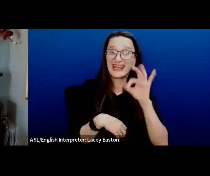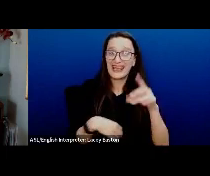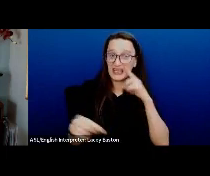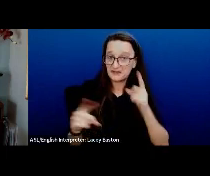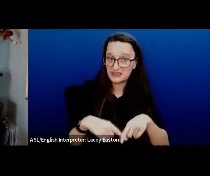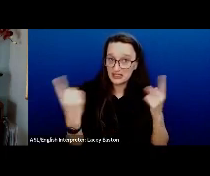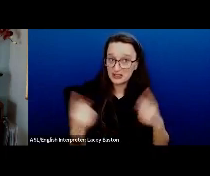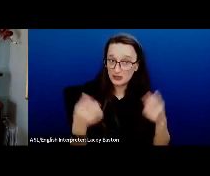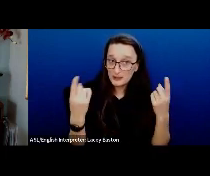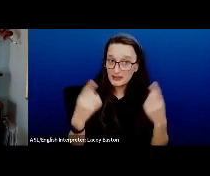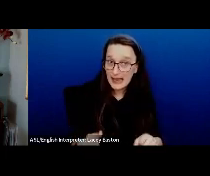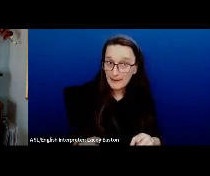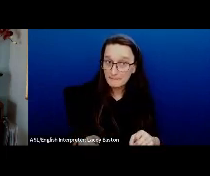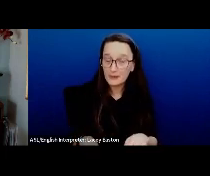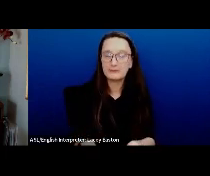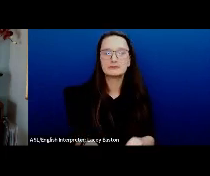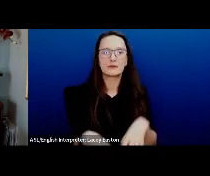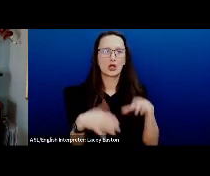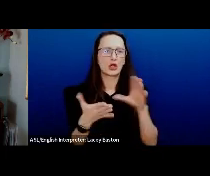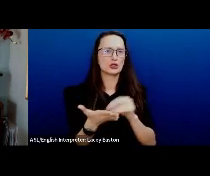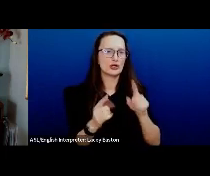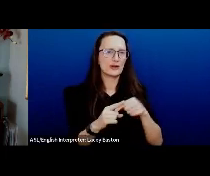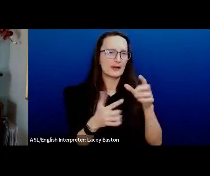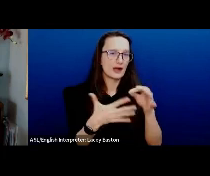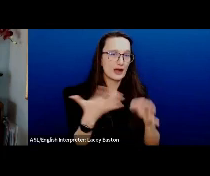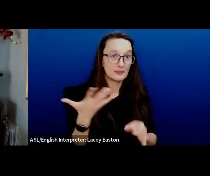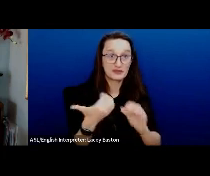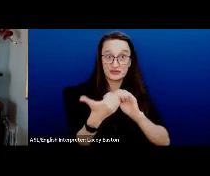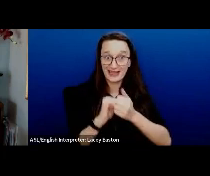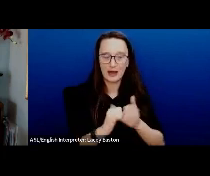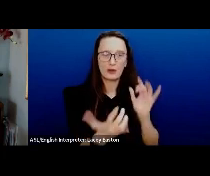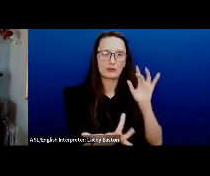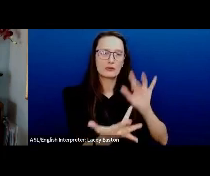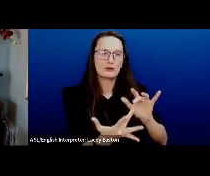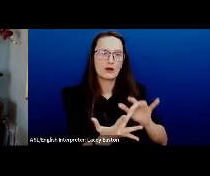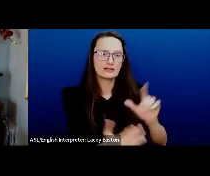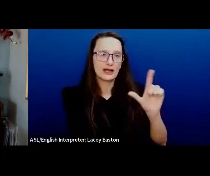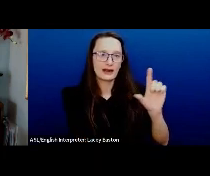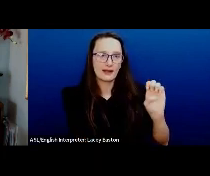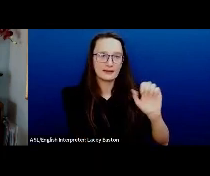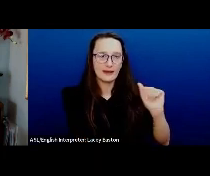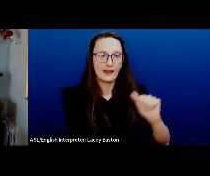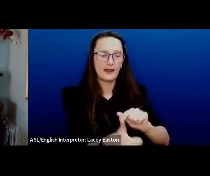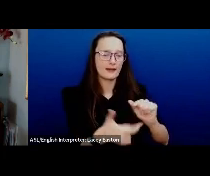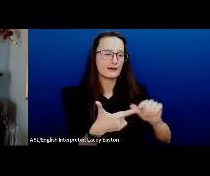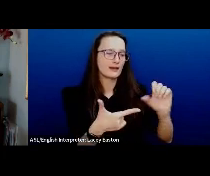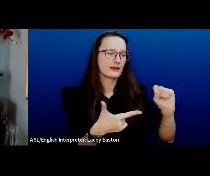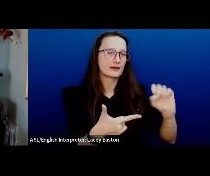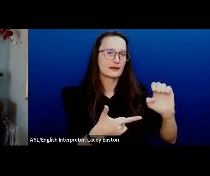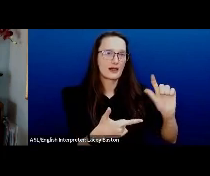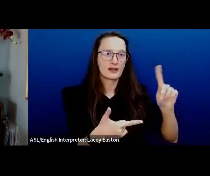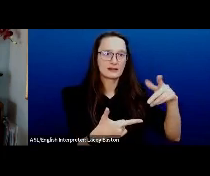esas opciones contactando a LEA, SELPA y CDE um nuevamente le animamos a comenzar con